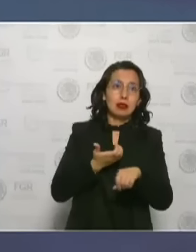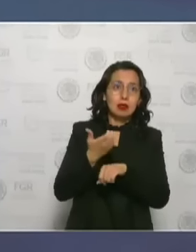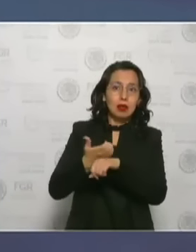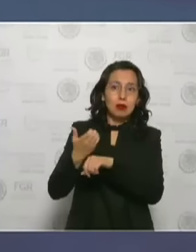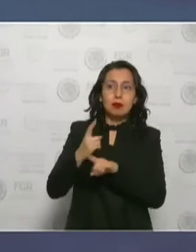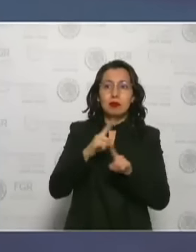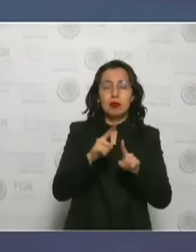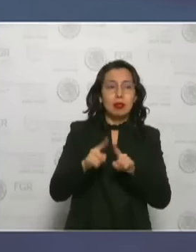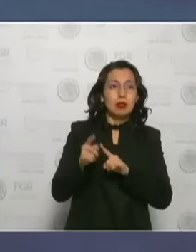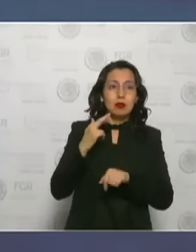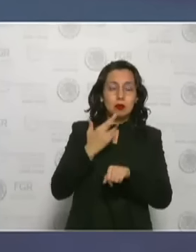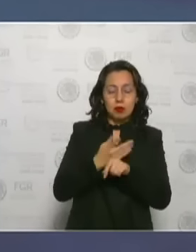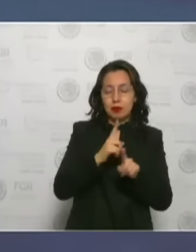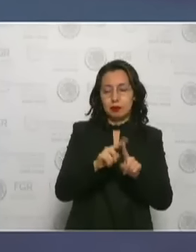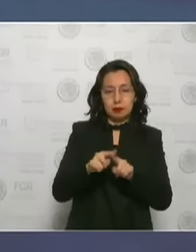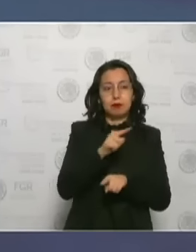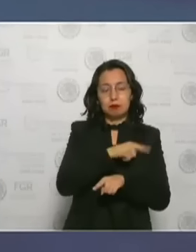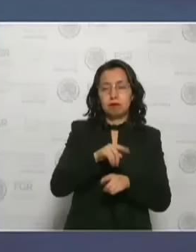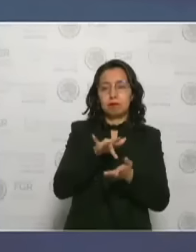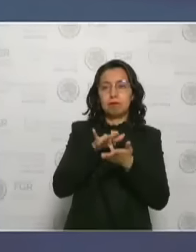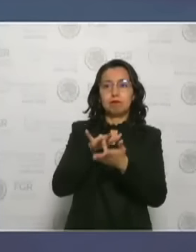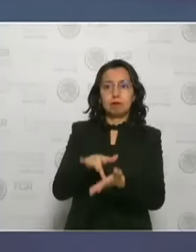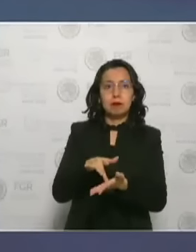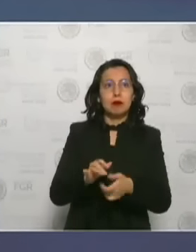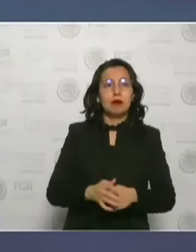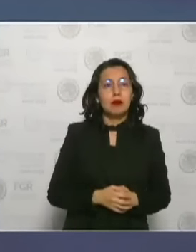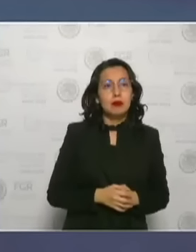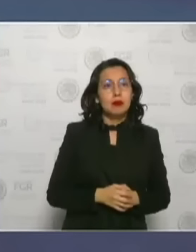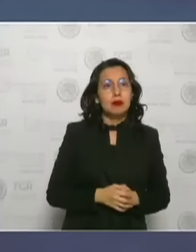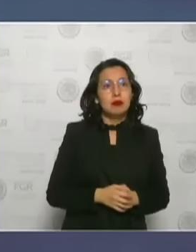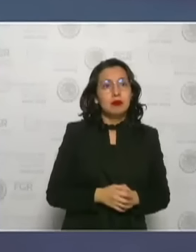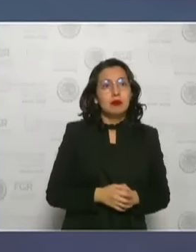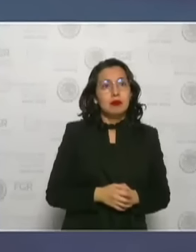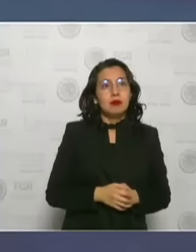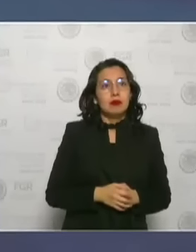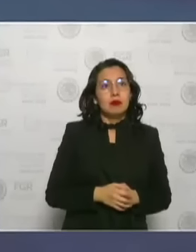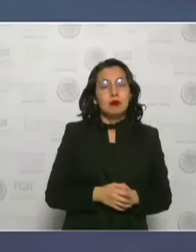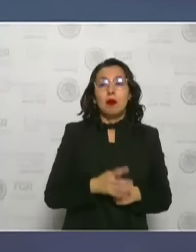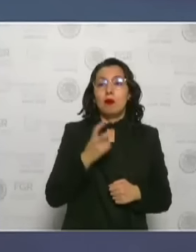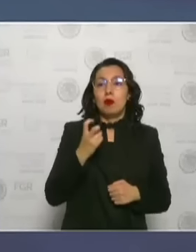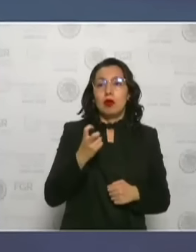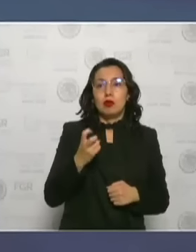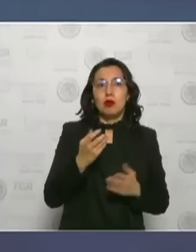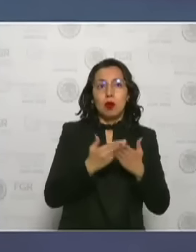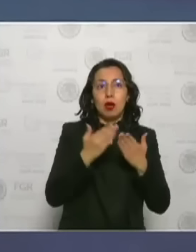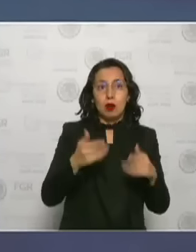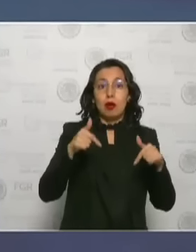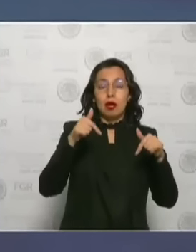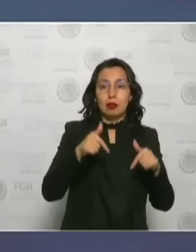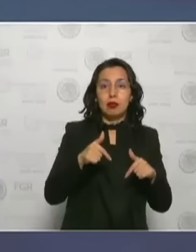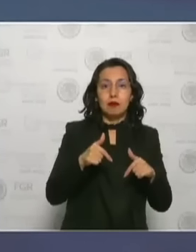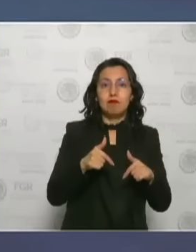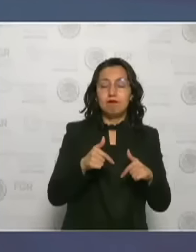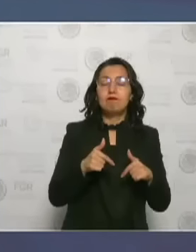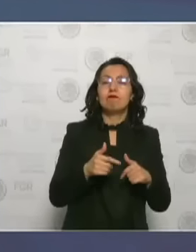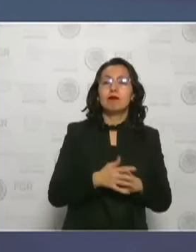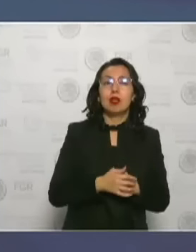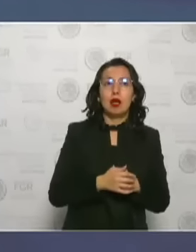sus tareas cotidianas. Esta es la razón por la que estamos fortaleciendo la presencia estratégica de